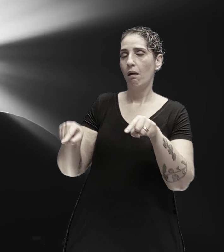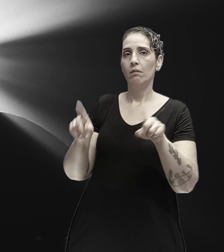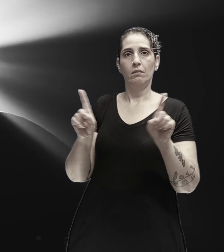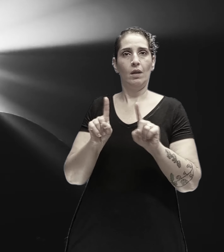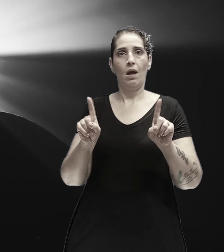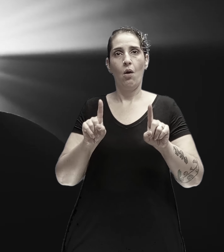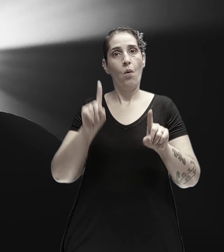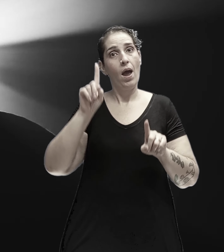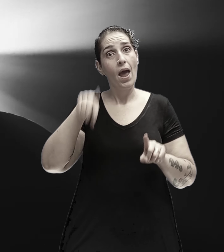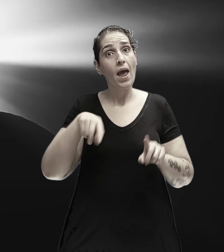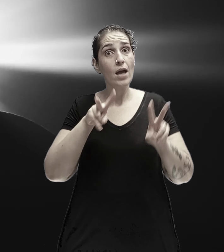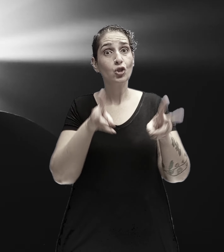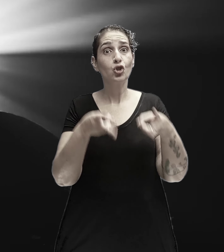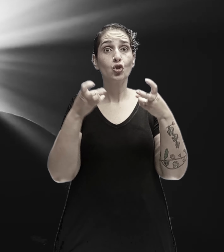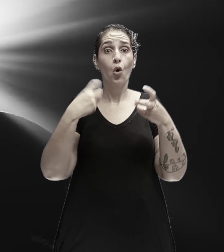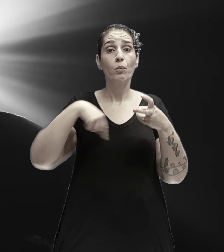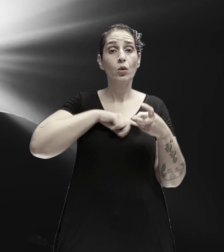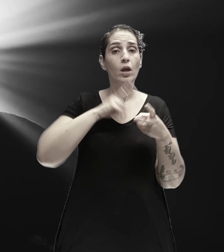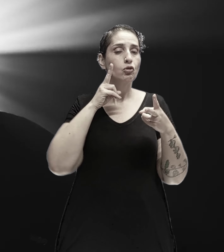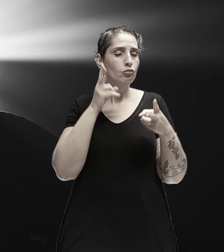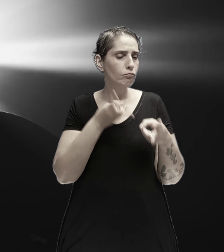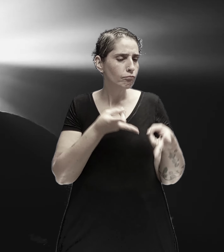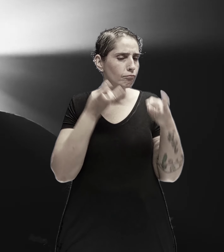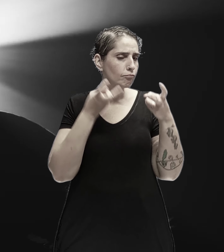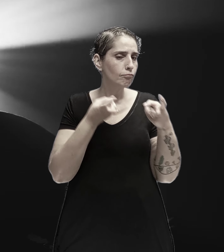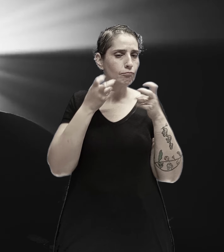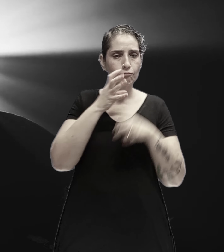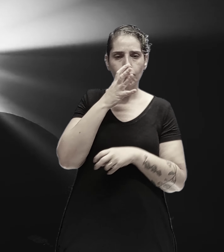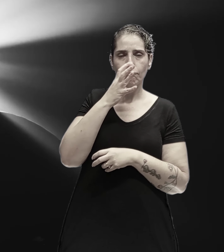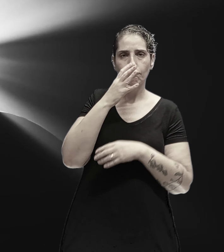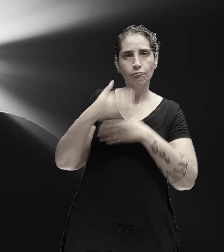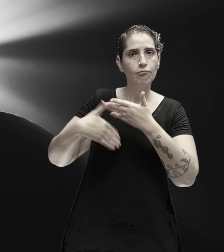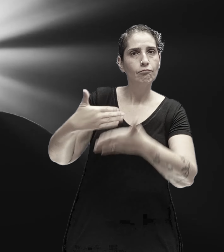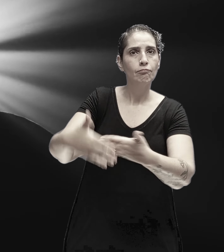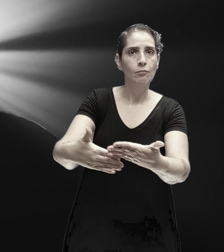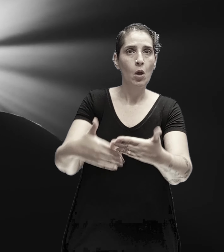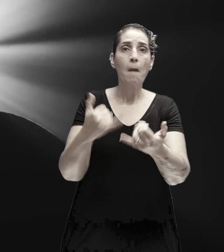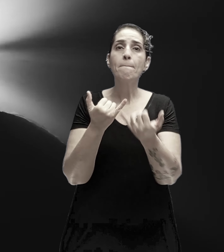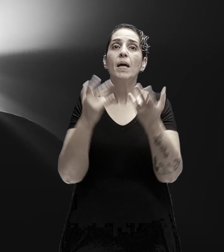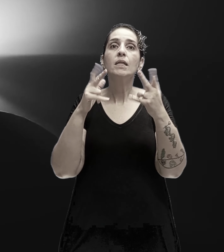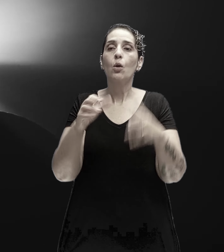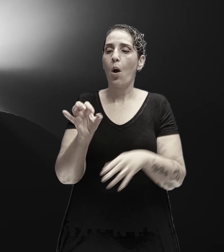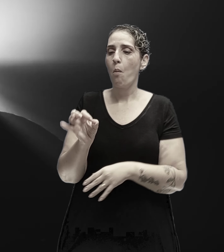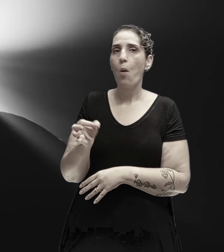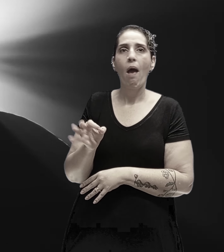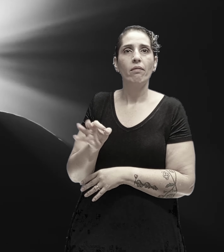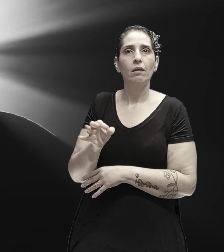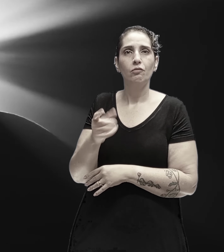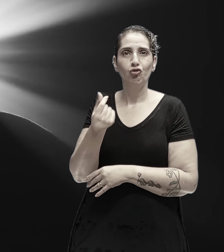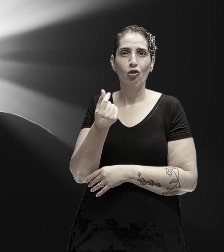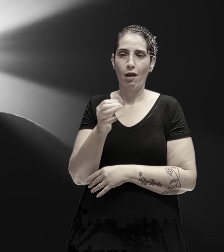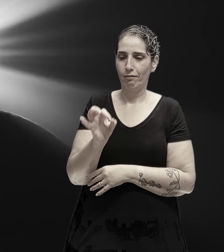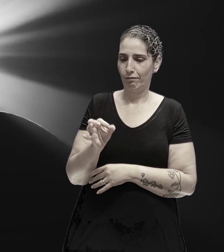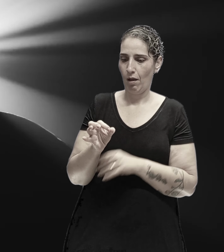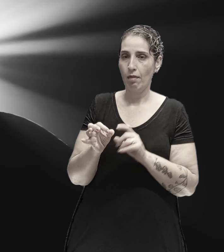mas naquilo que observamos. Como moeda que possui dois lados.